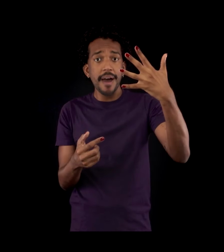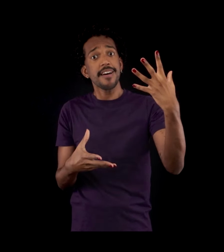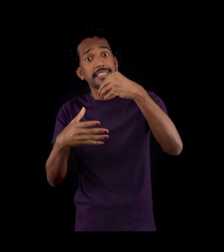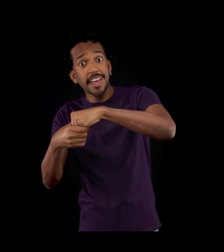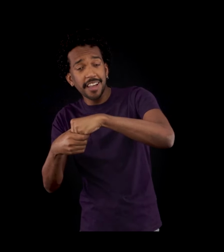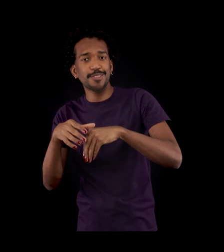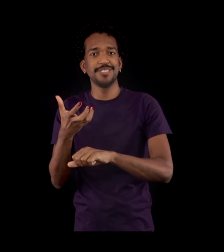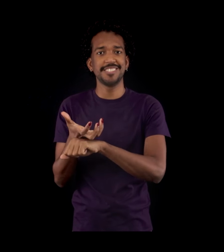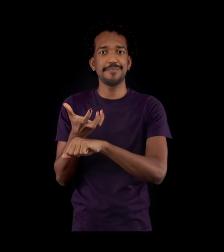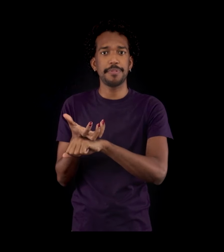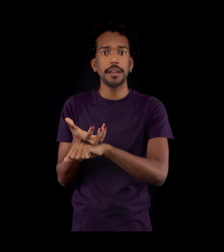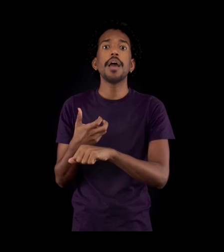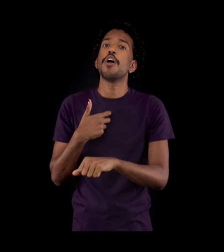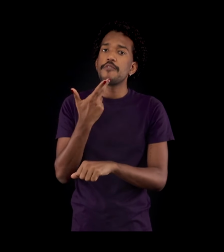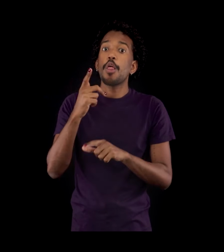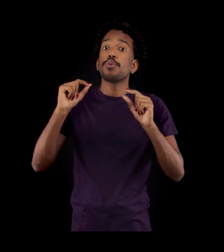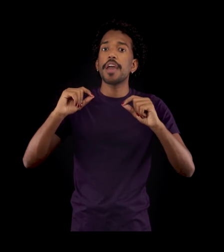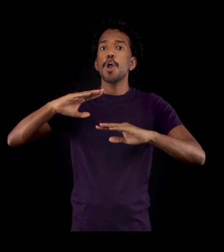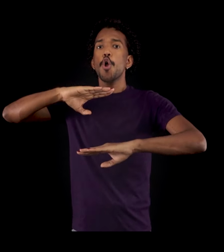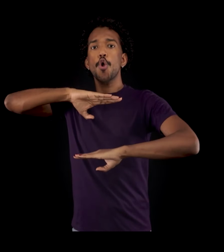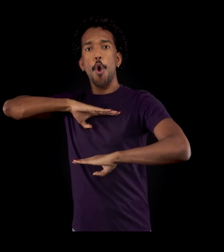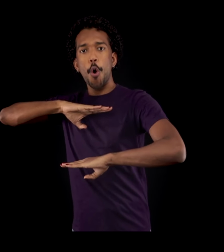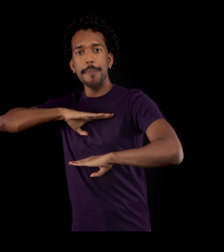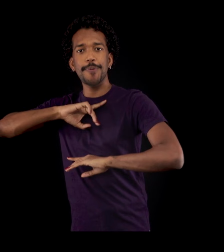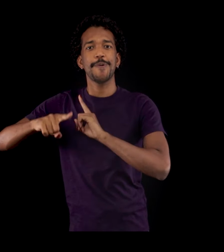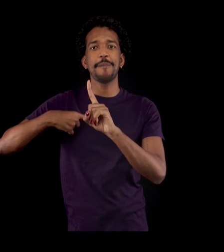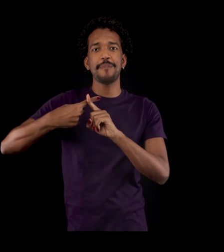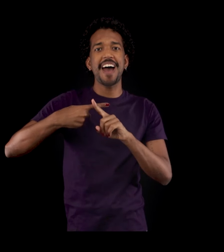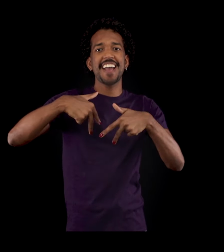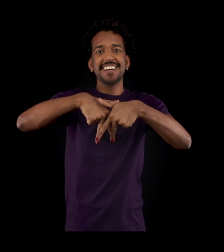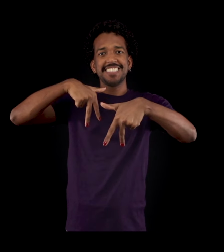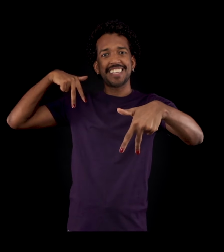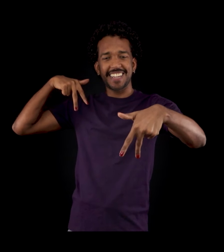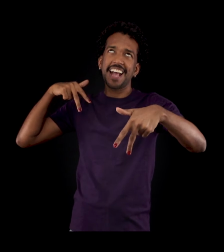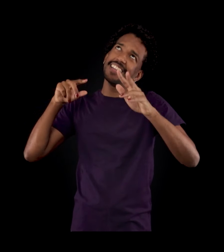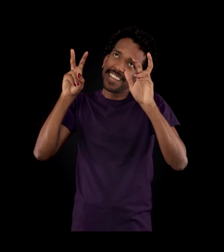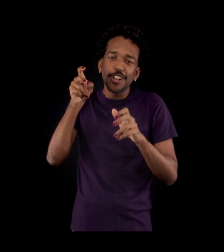E aí vou colocar corpo e ancestralidade e o famoso dois pontos,